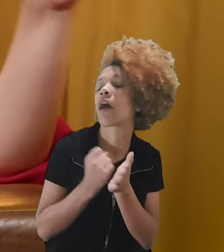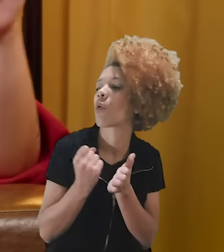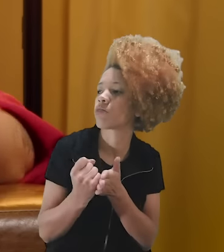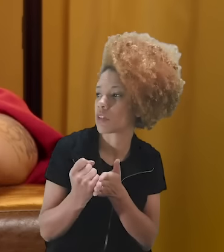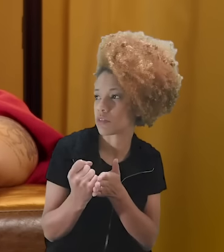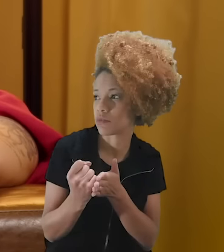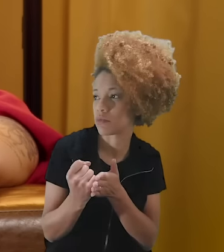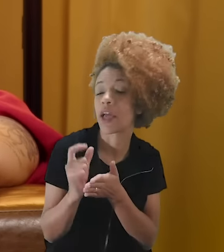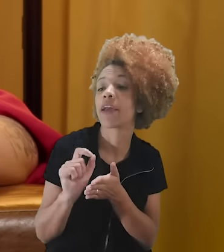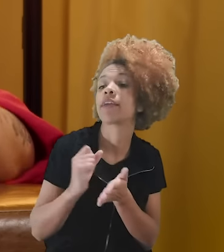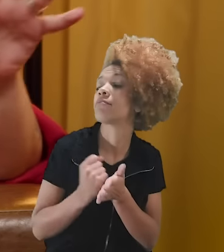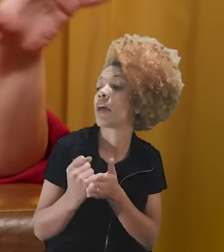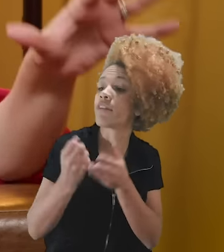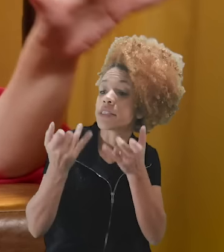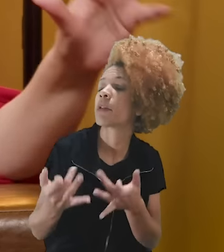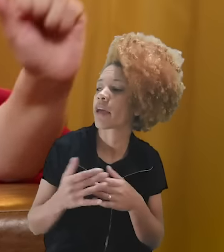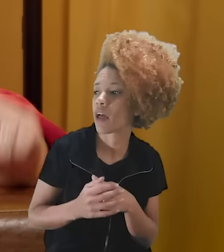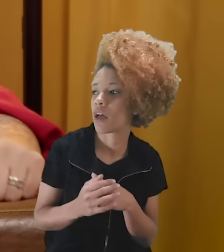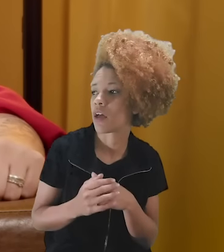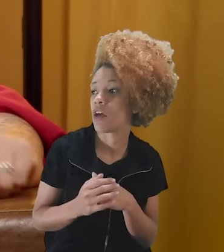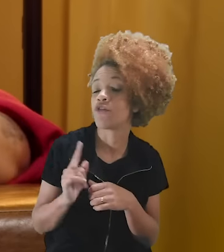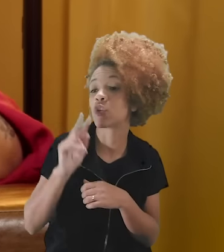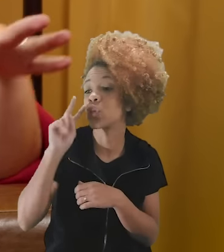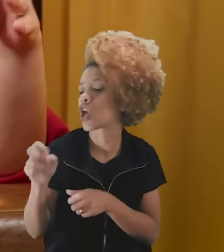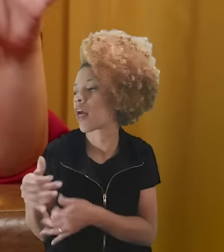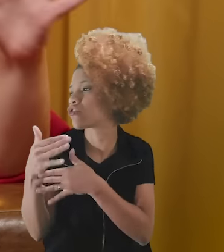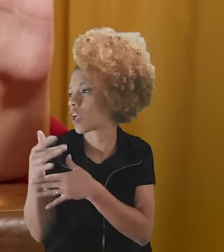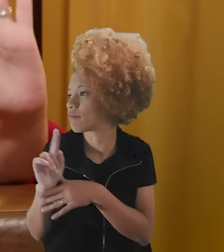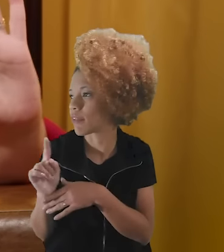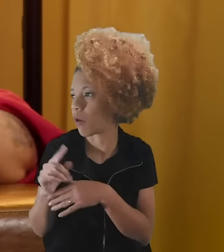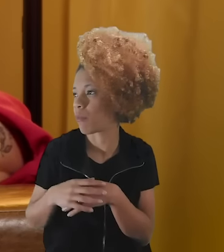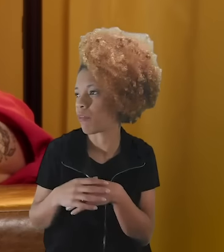te contratando quem tá te contratando vai falar você não tem que olhar nada que o chat tá falando